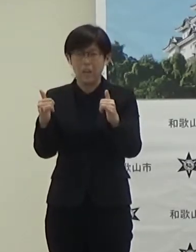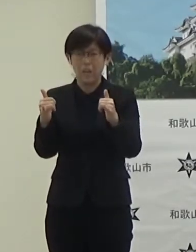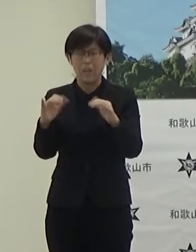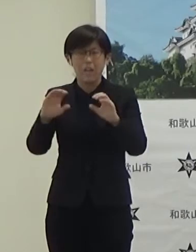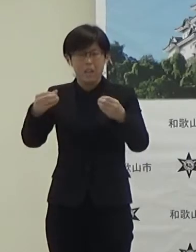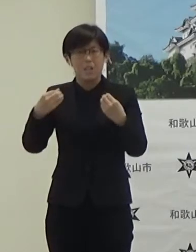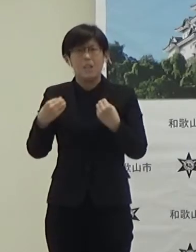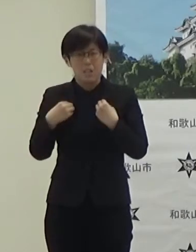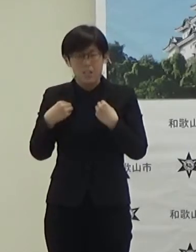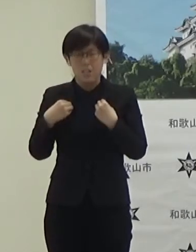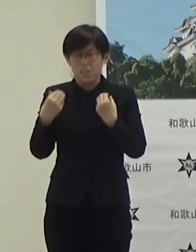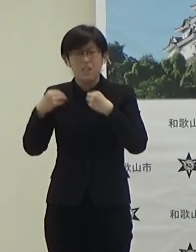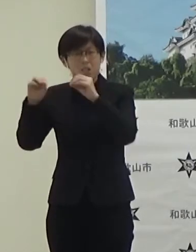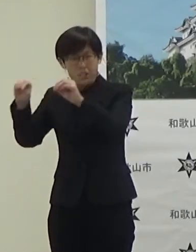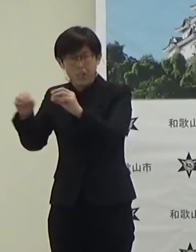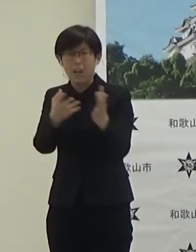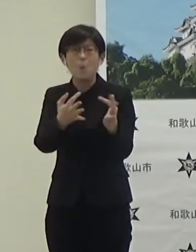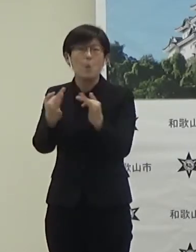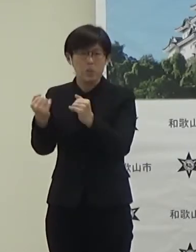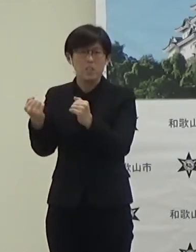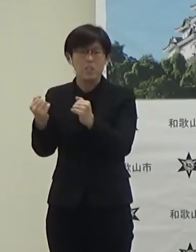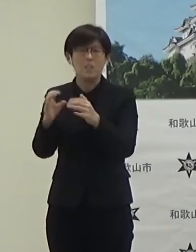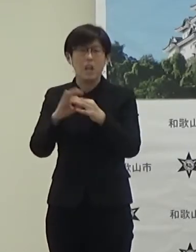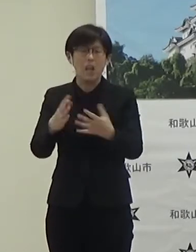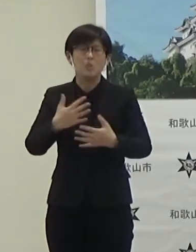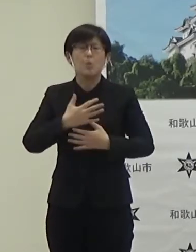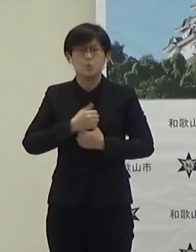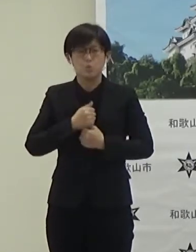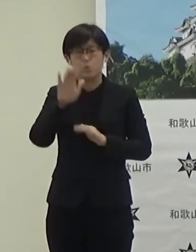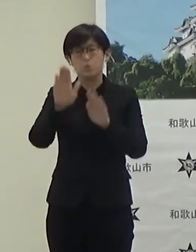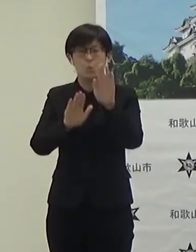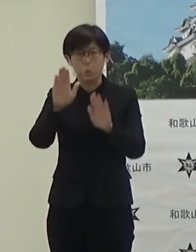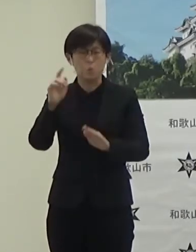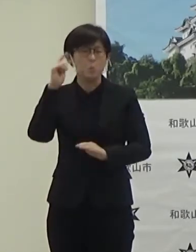今ちょっと要注意の状況になってるんじゃないかなと思います。 次お願いします